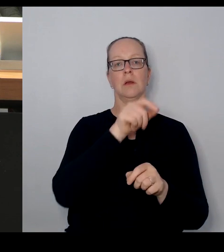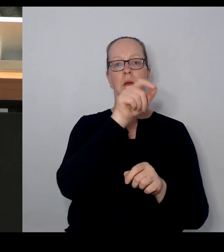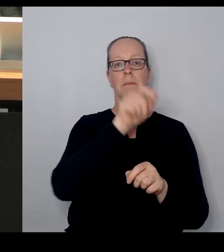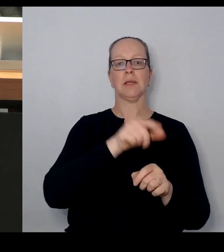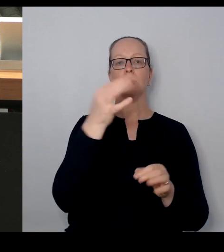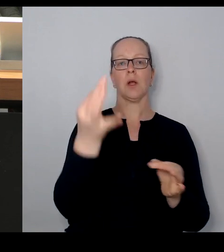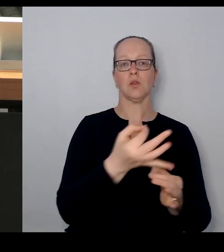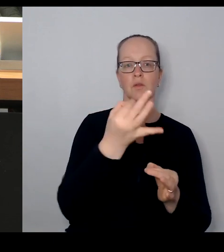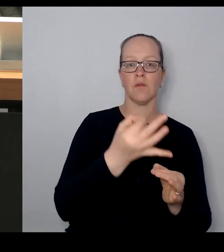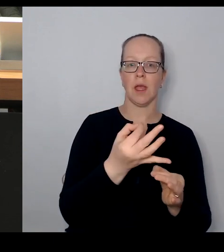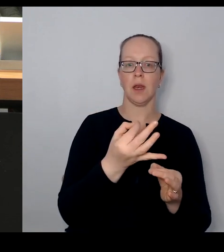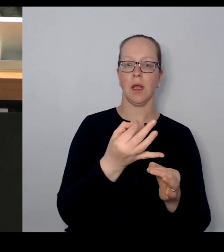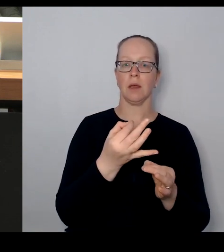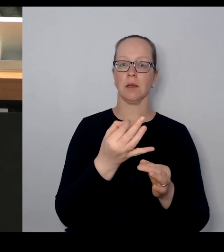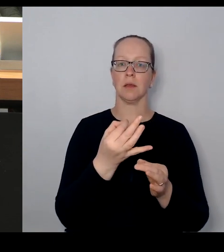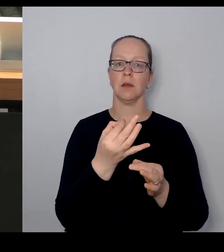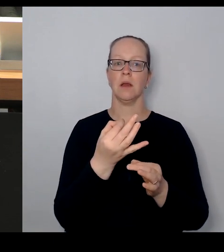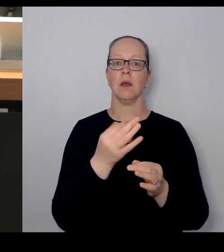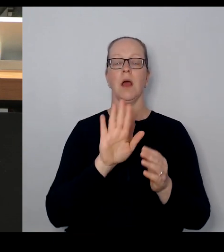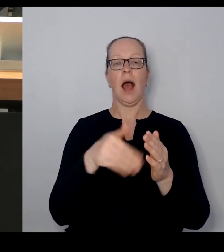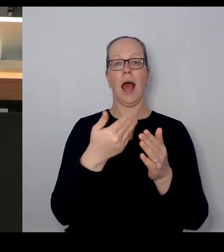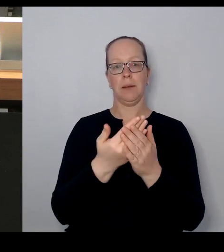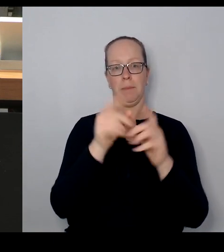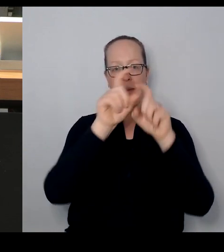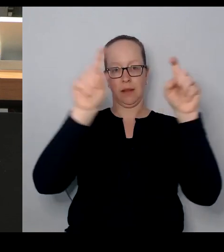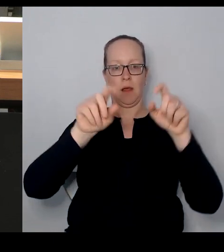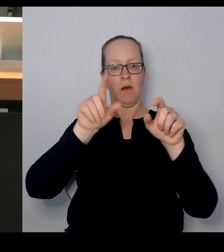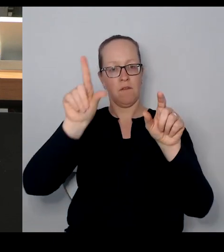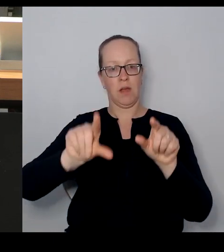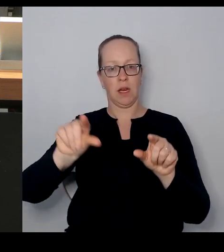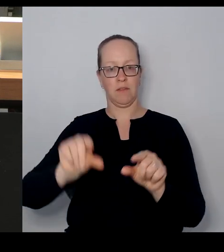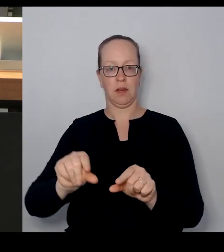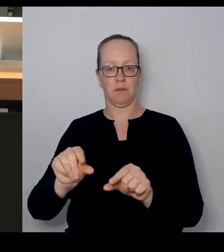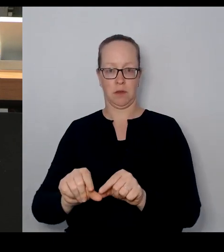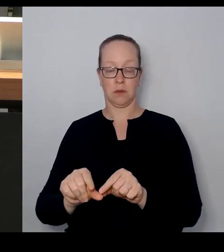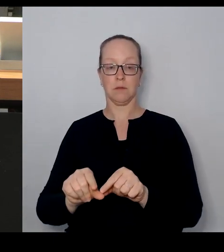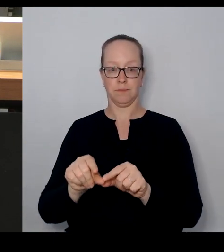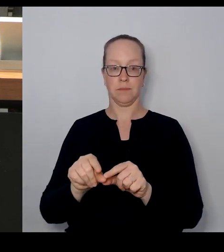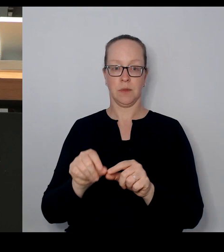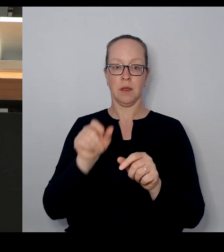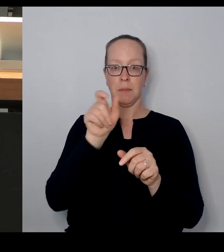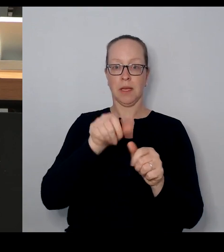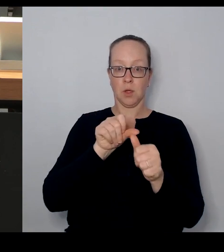Unternehmen zur Geschäftsaufgabe zwingt Und die Zahl der potenziellen Kundinnen und Kunden ist riesig.